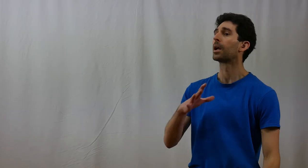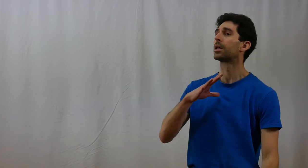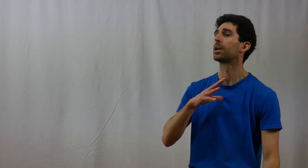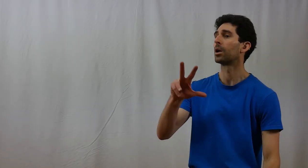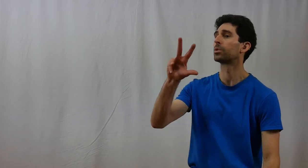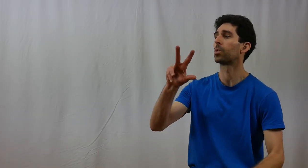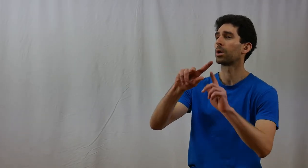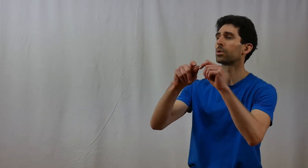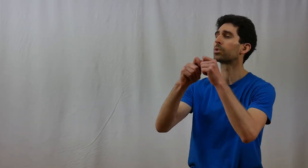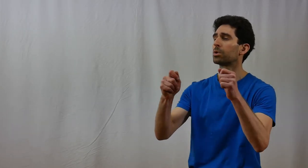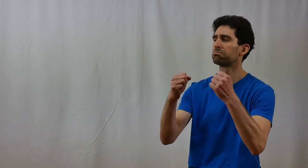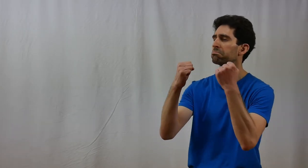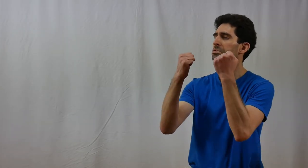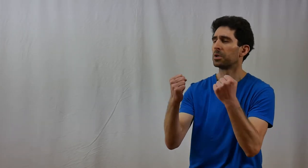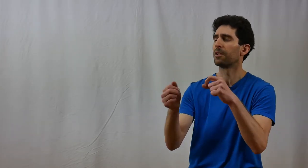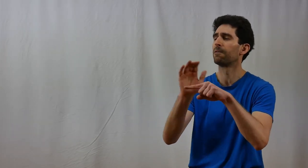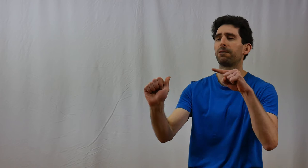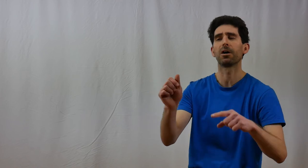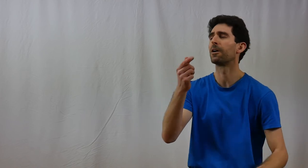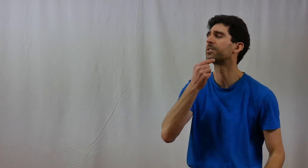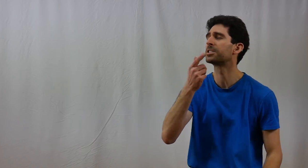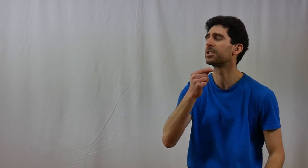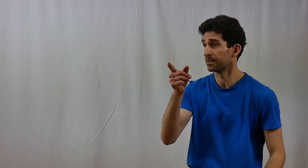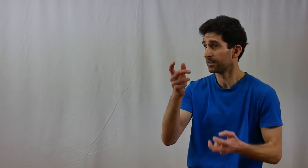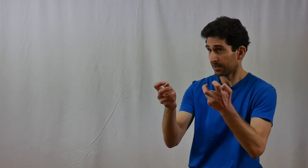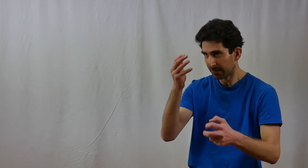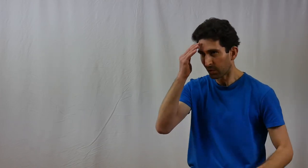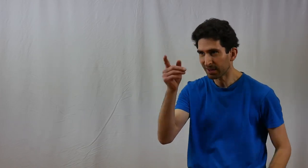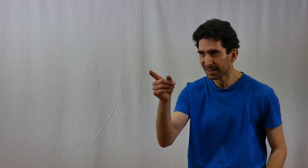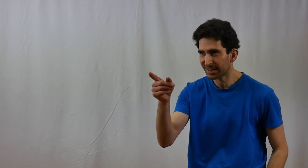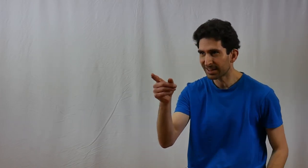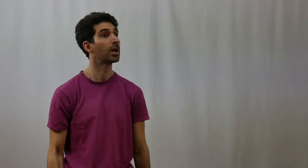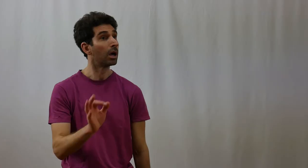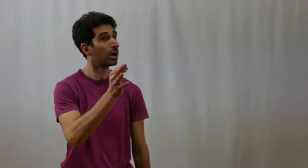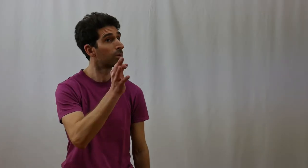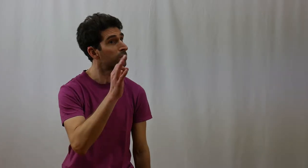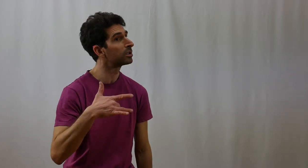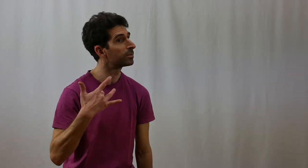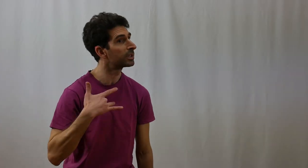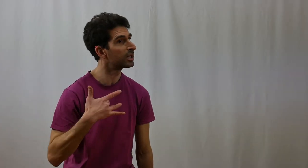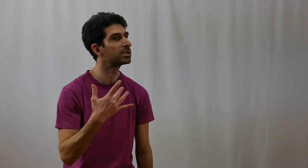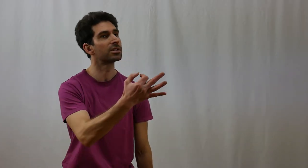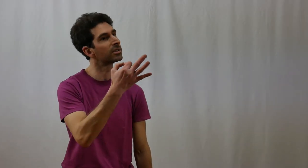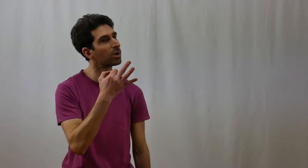Il existe trois noeuds solides et faciles à faire. Tu veux connaître ? Ah oui, ça m'intéresse. Dis-moi.